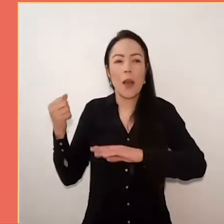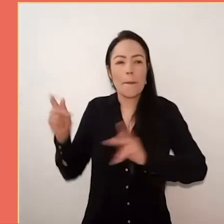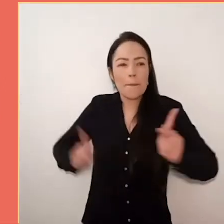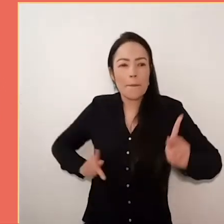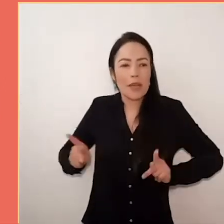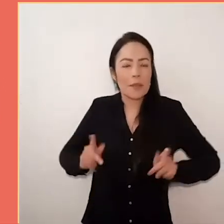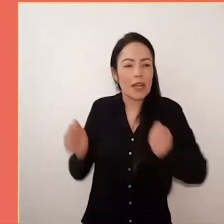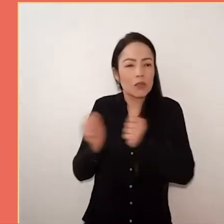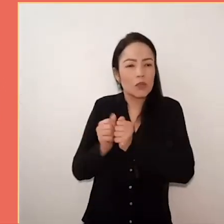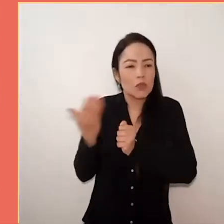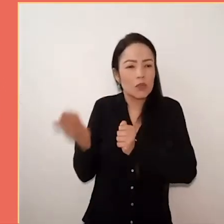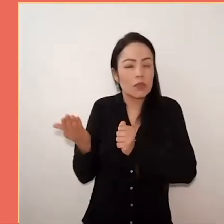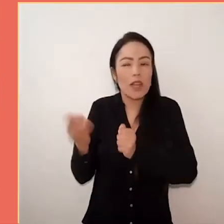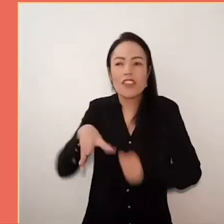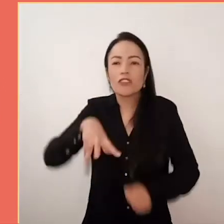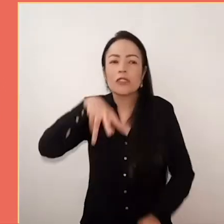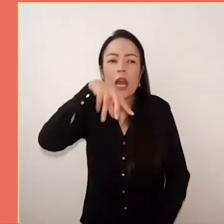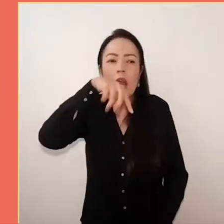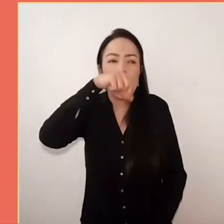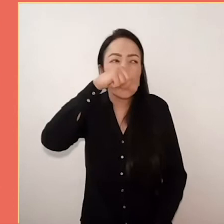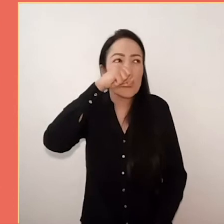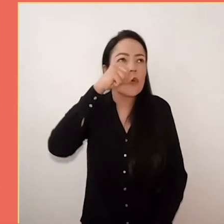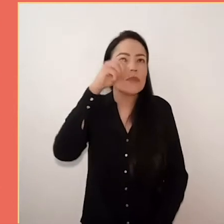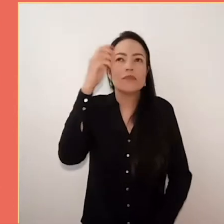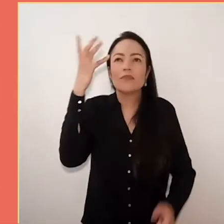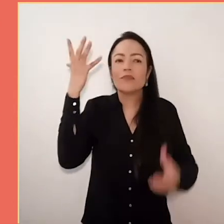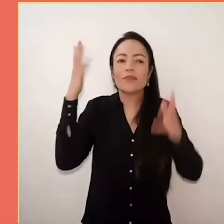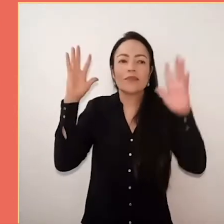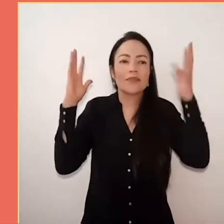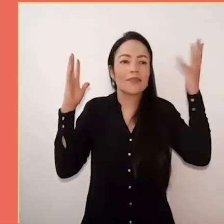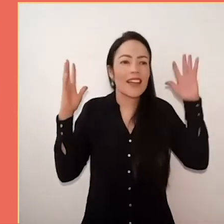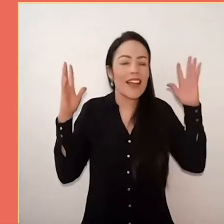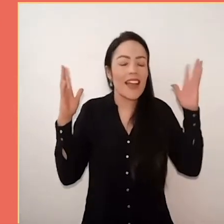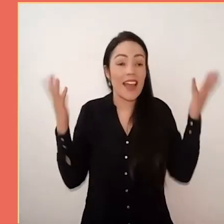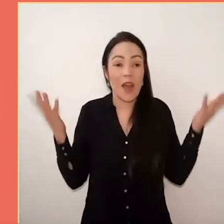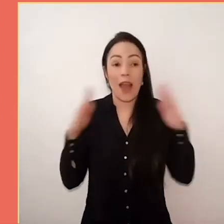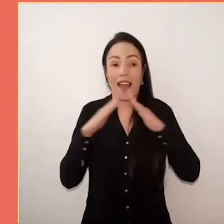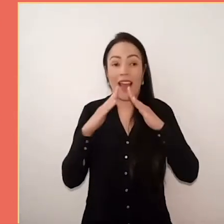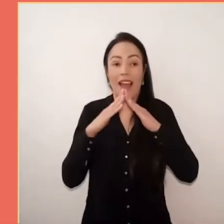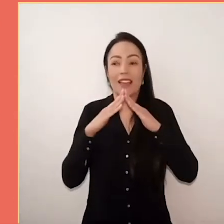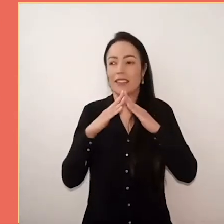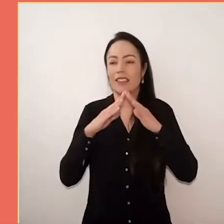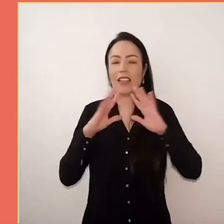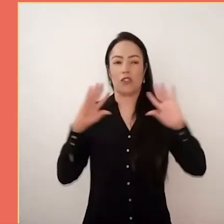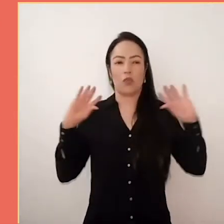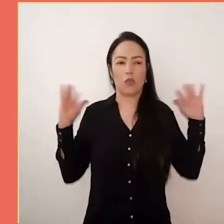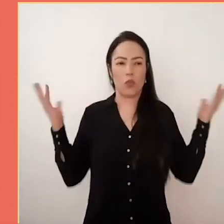e veio aquele cheiro de selva, porque era uma mansão rodeada de selva,